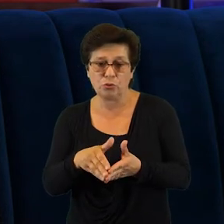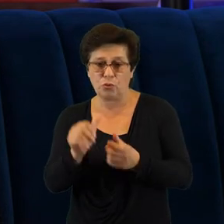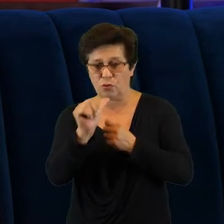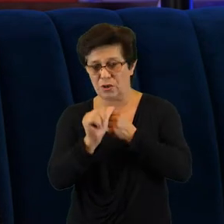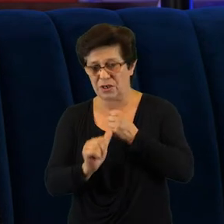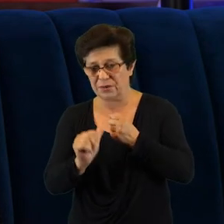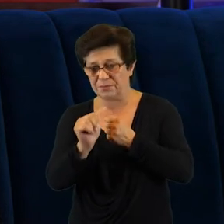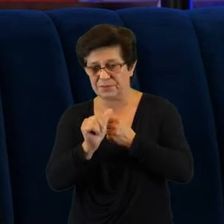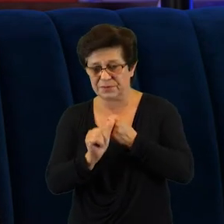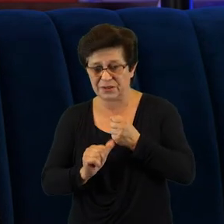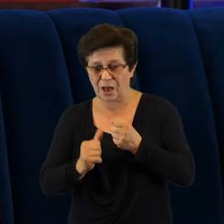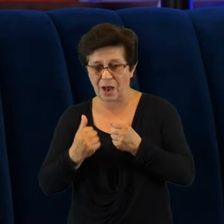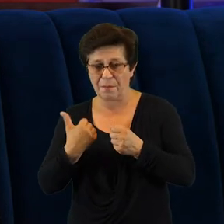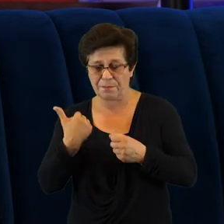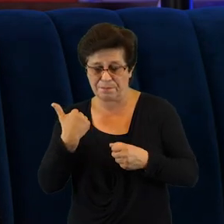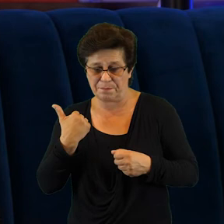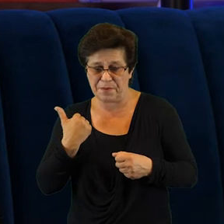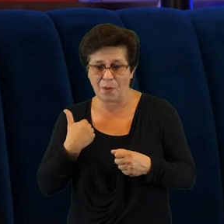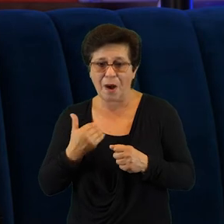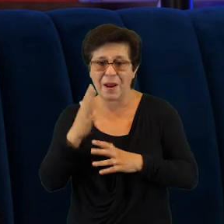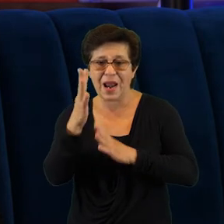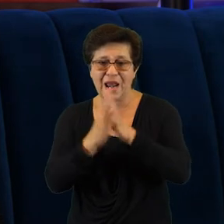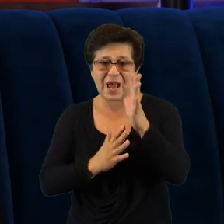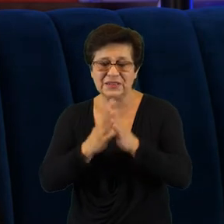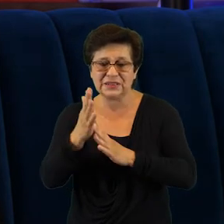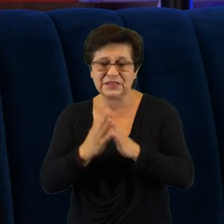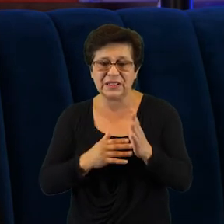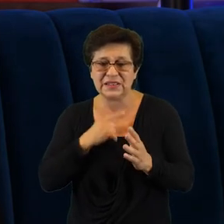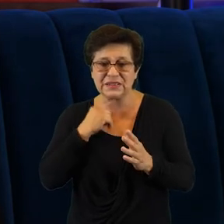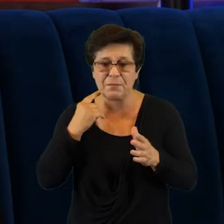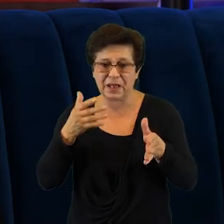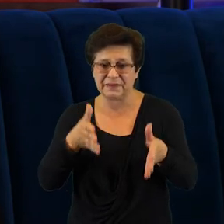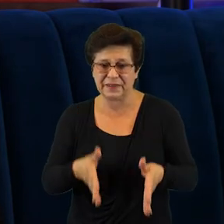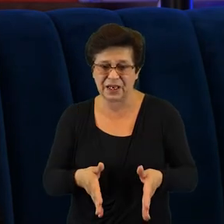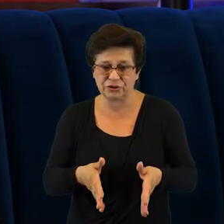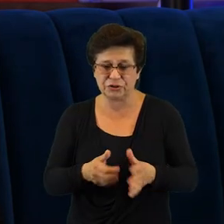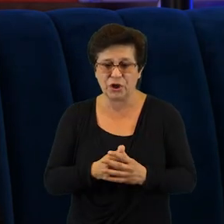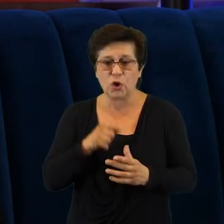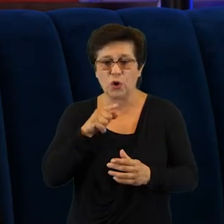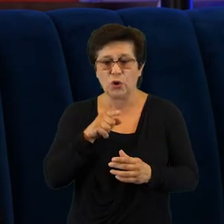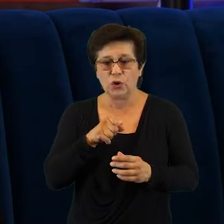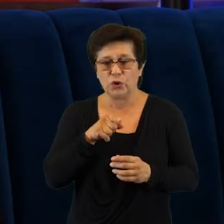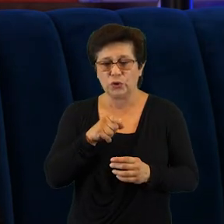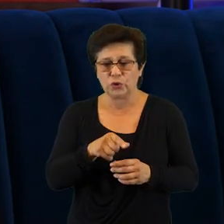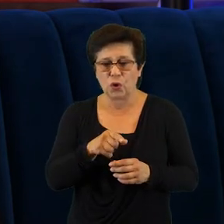odwiedziłam cmentarz w Laskach, gdzie Słomiński został pochowany. To jest cmentarz, właściwie cmentarzyk,